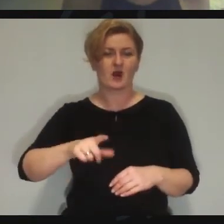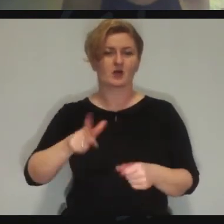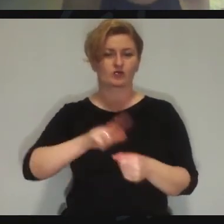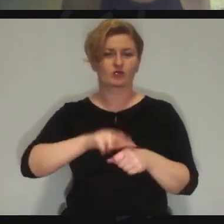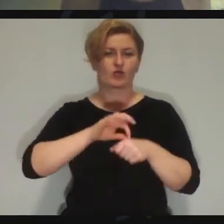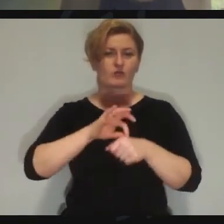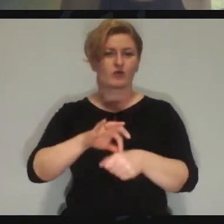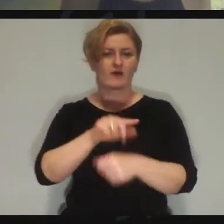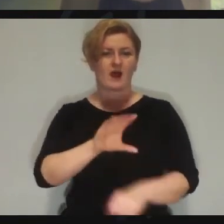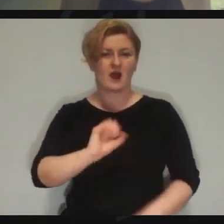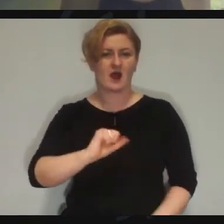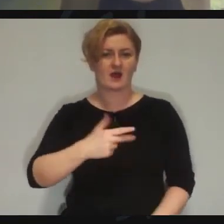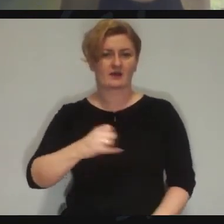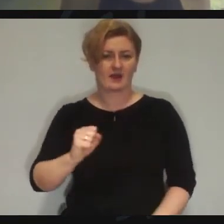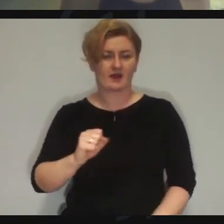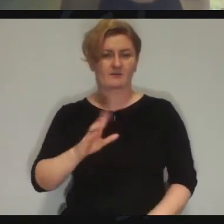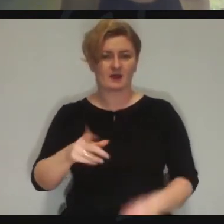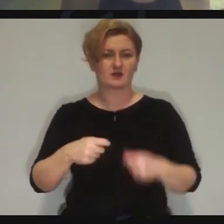Macie też wspólne działania.